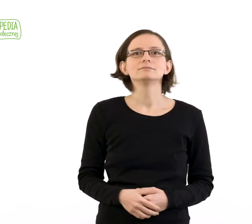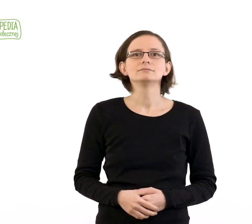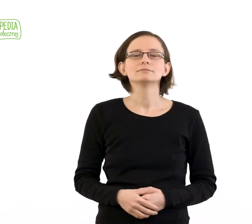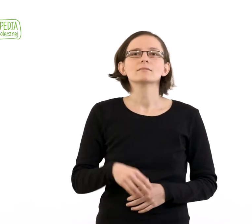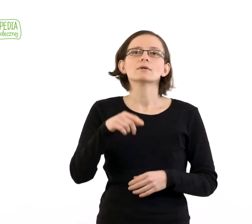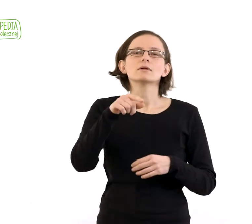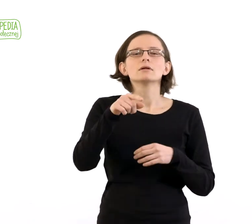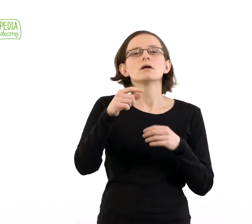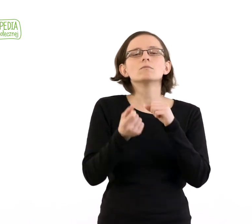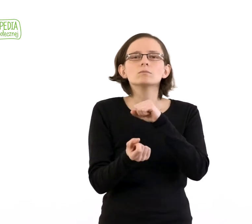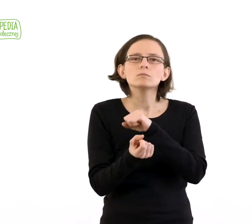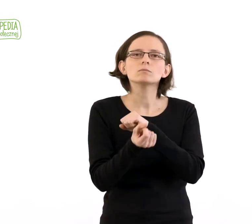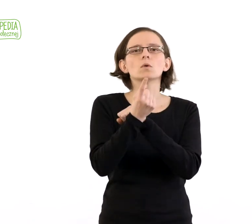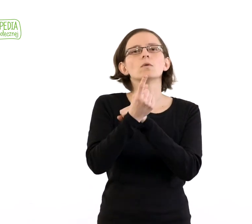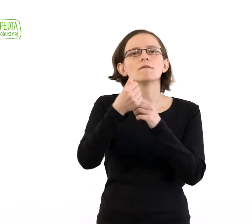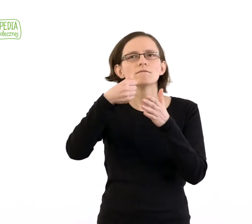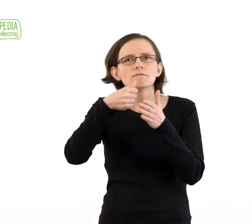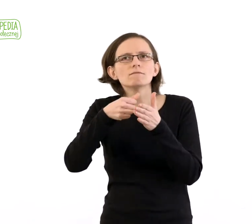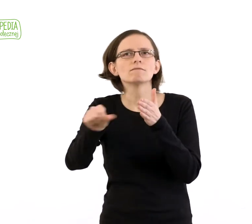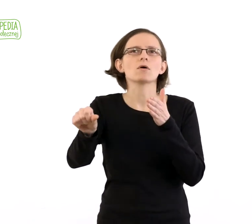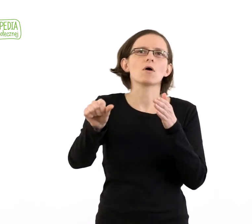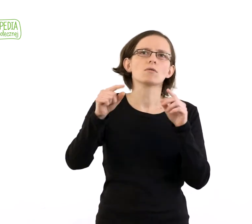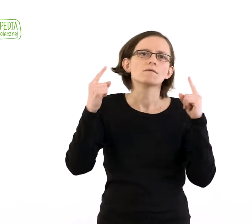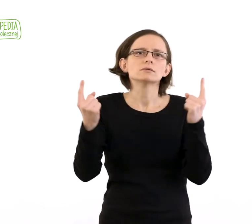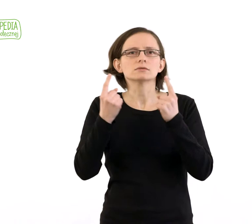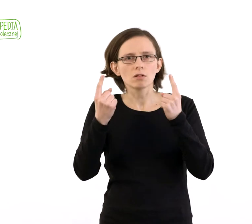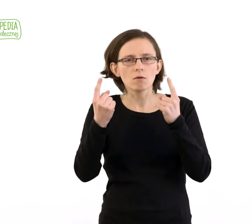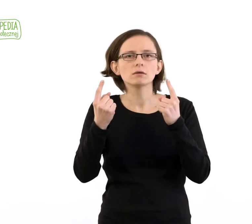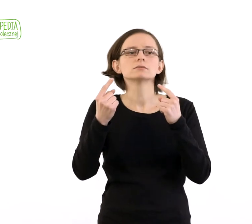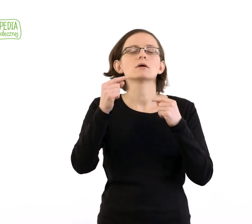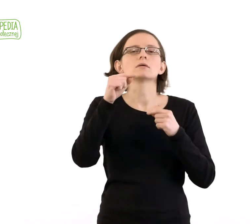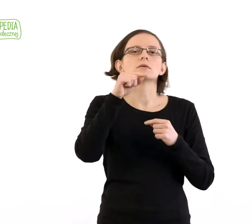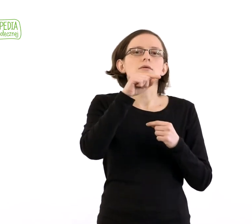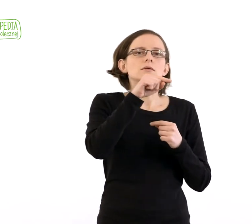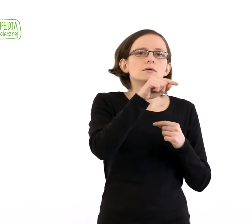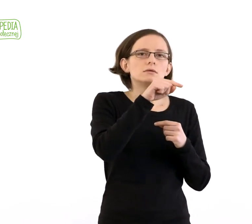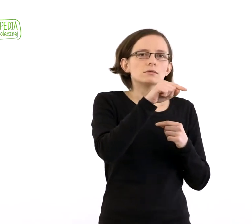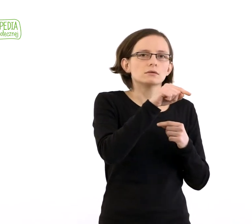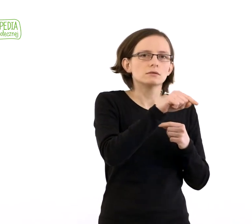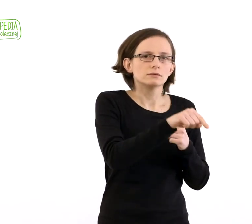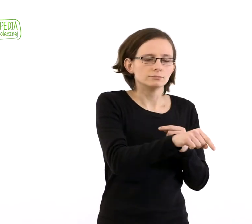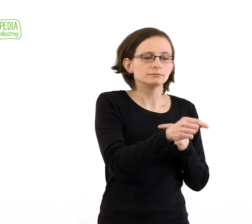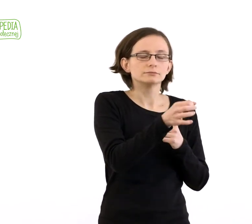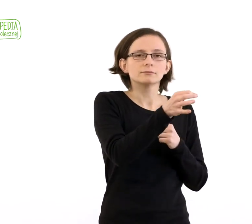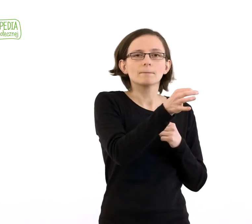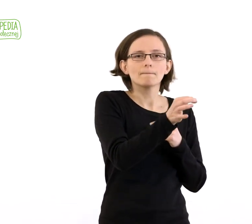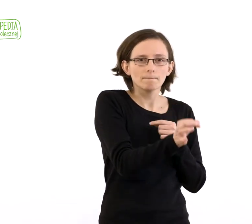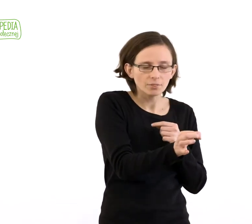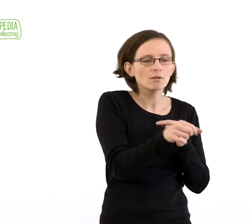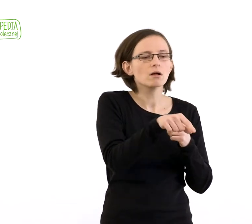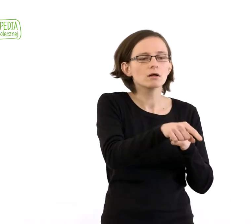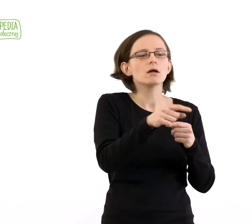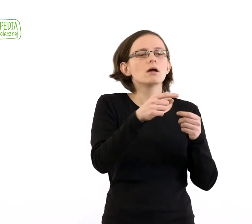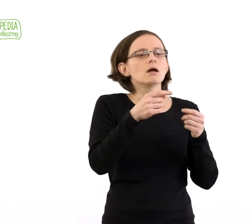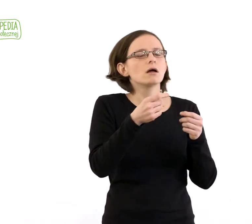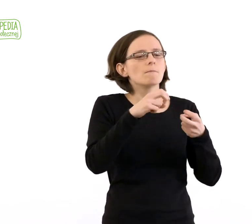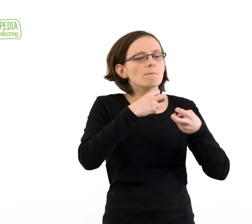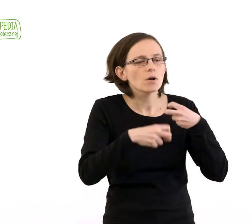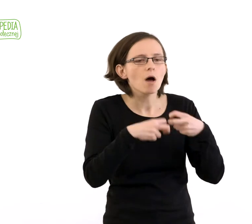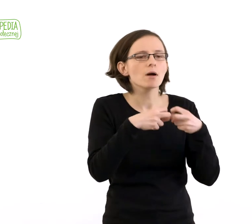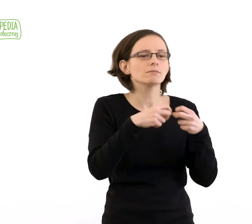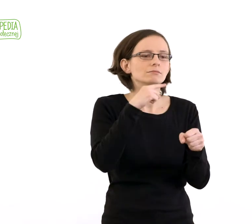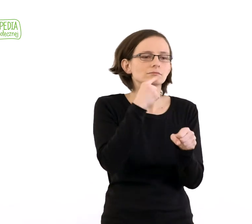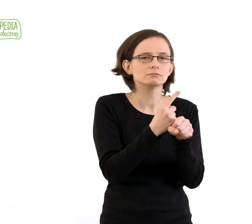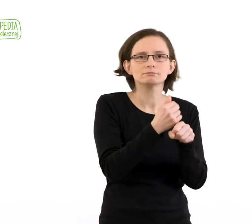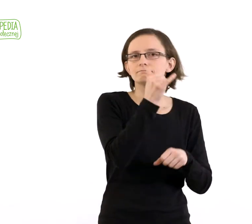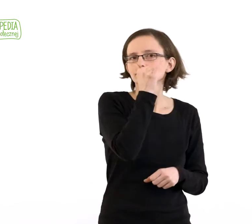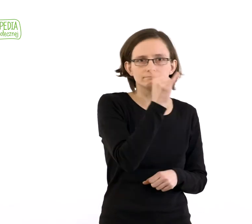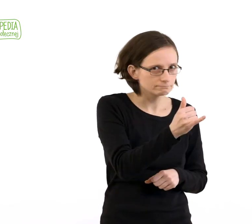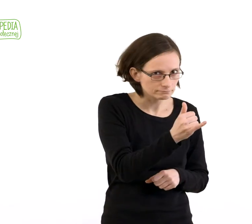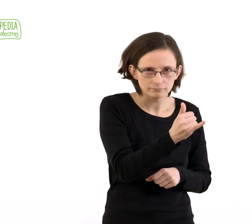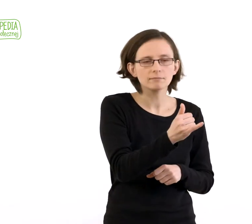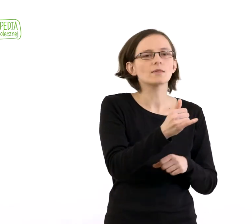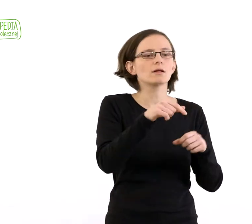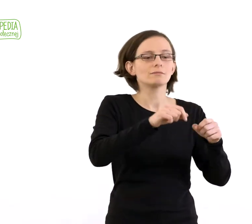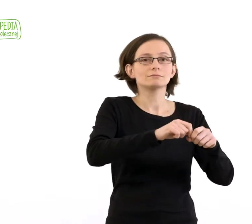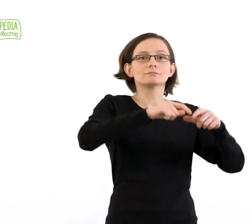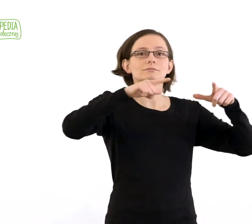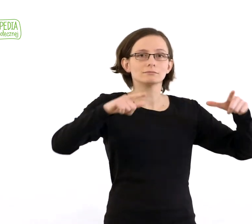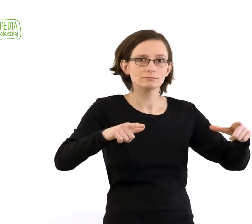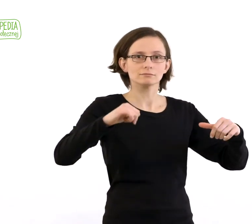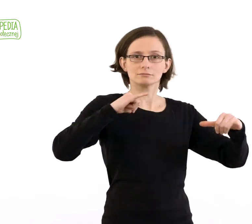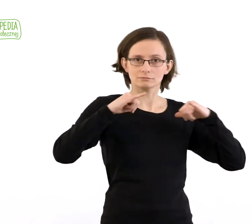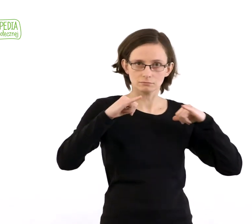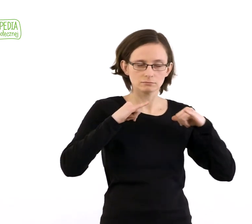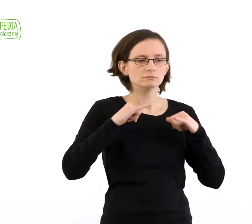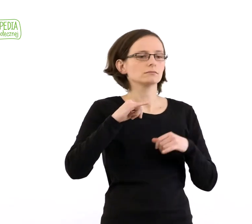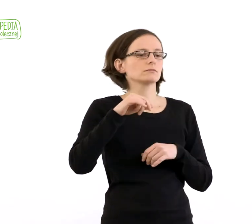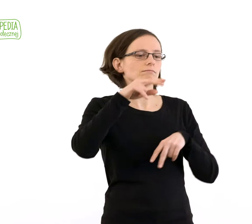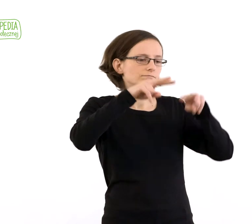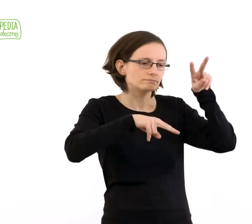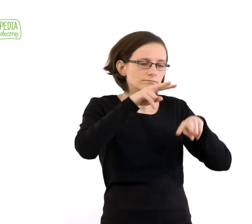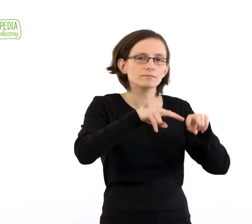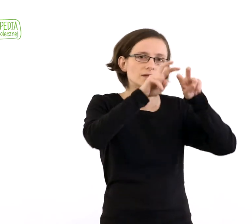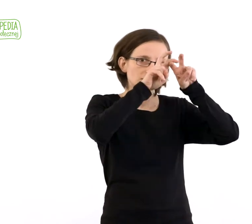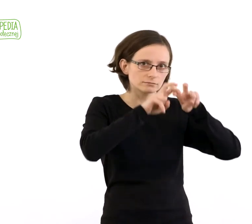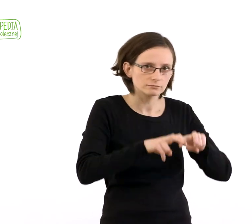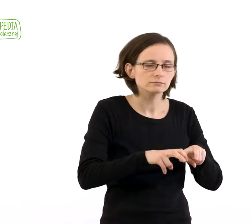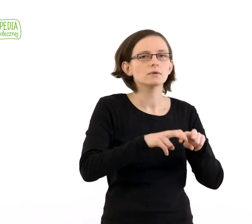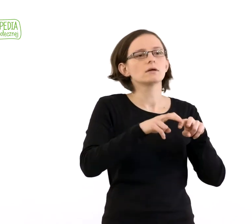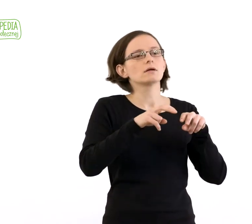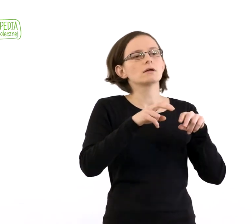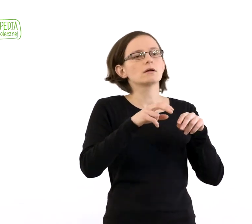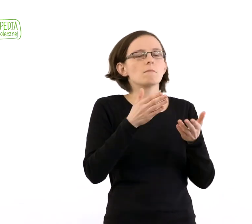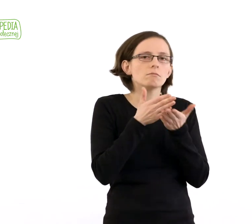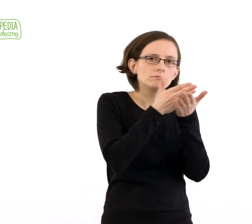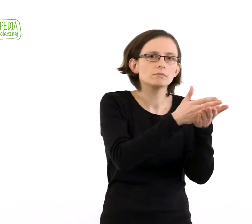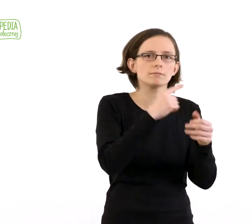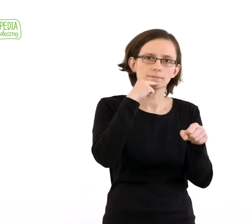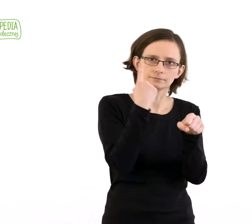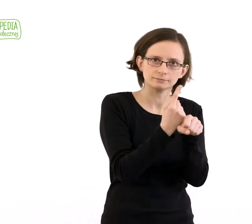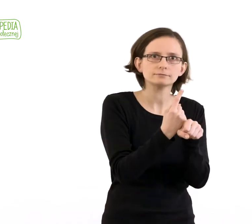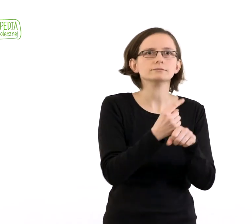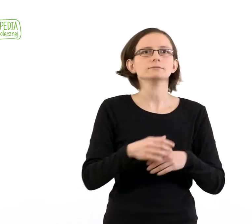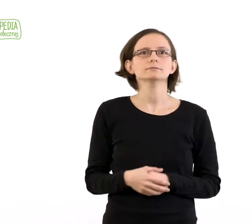decyzje podejmowane przez władze samorządowe, krajowe w wyjątkowych sytuacjach.